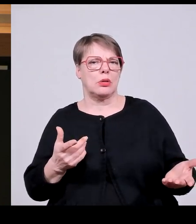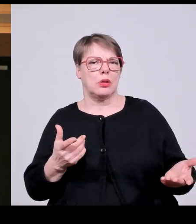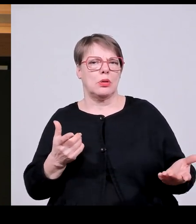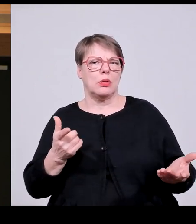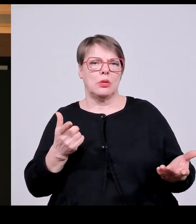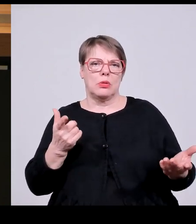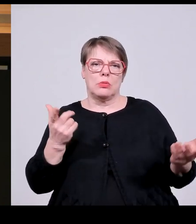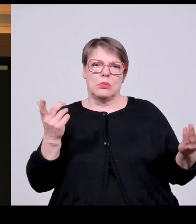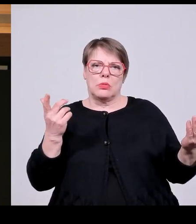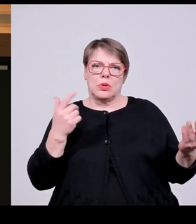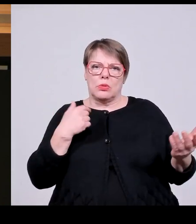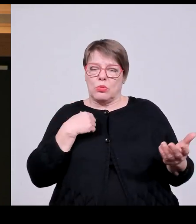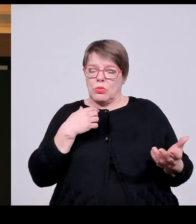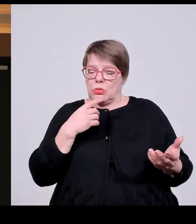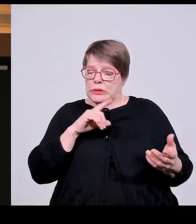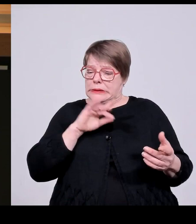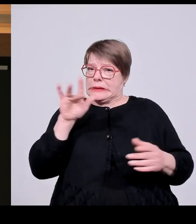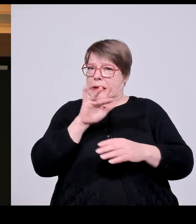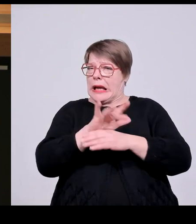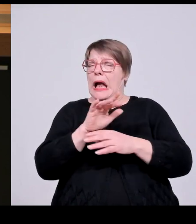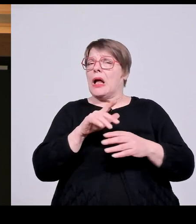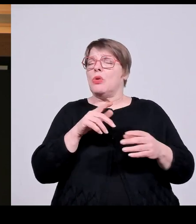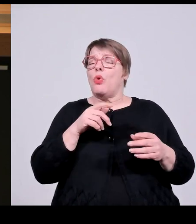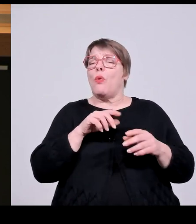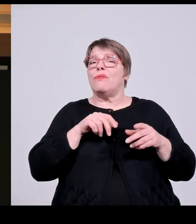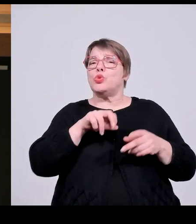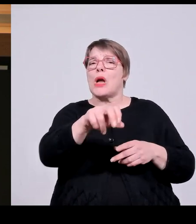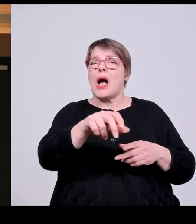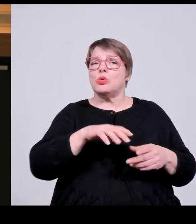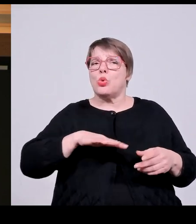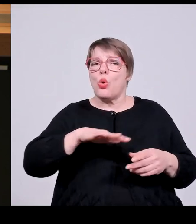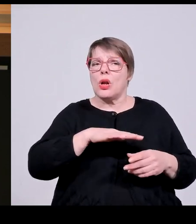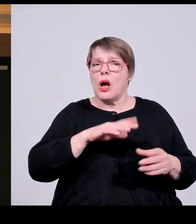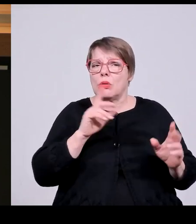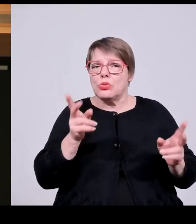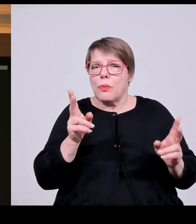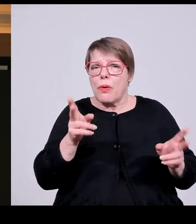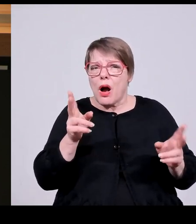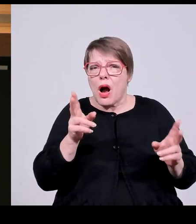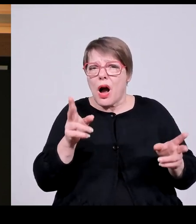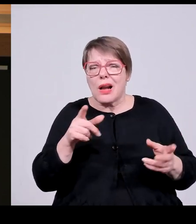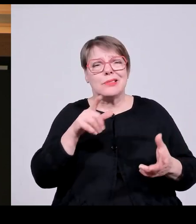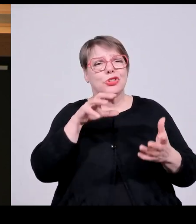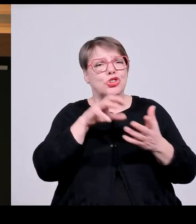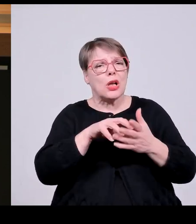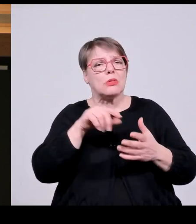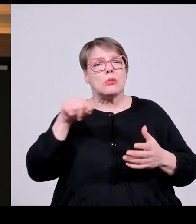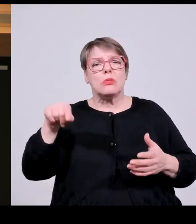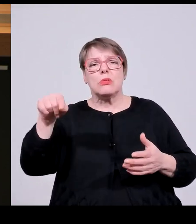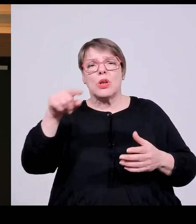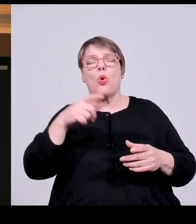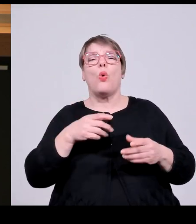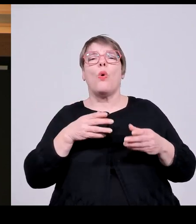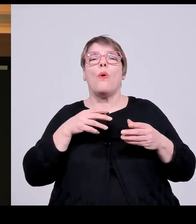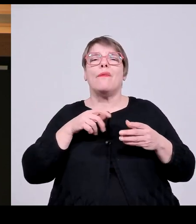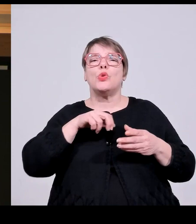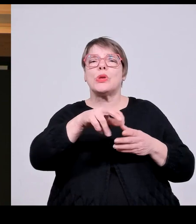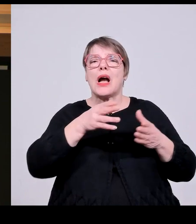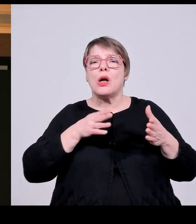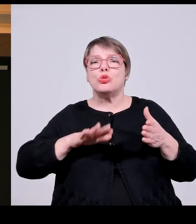Sie wissen schon ganz genau warum. Ihr Vorschlag, Bürgerbeteiligung einfach mal weg zu lassen, verstößt gegen Bundesrecht, nämlich gegen das Baugesetzbuch.